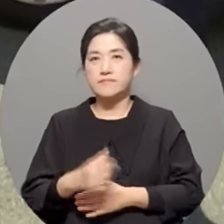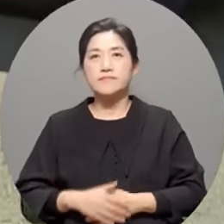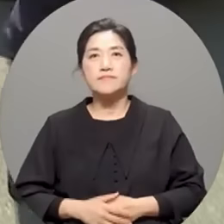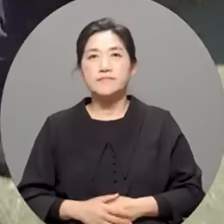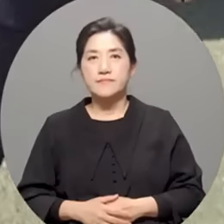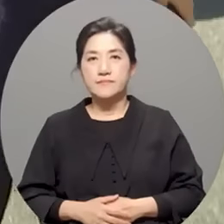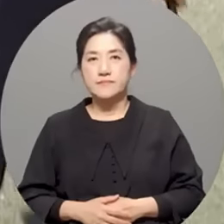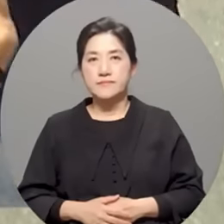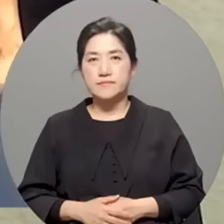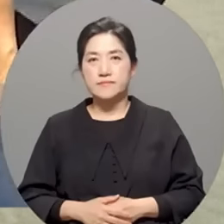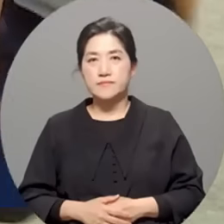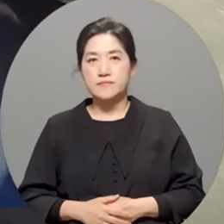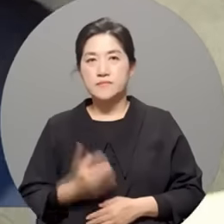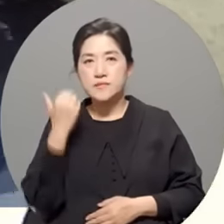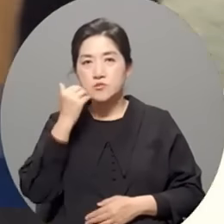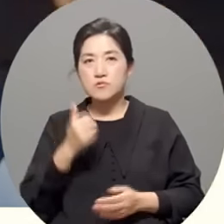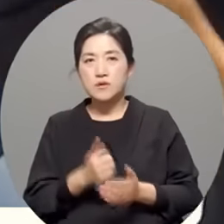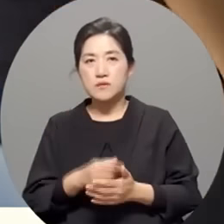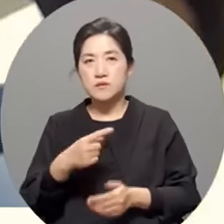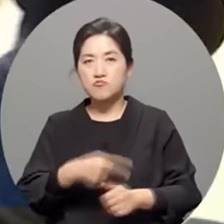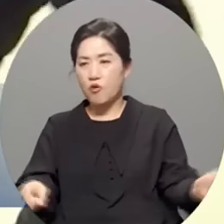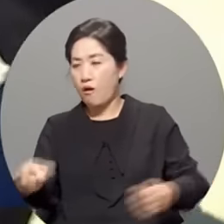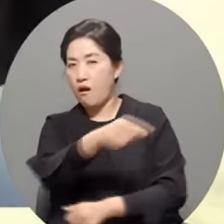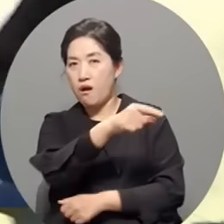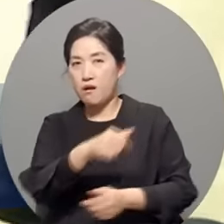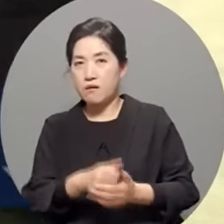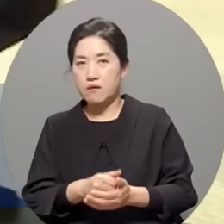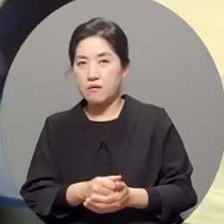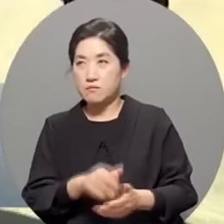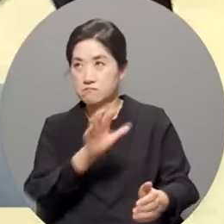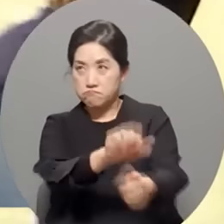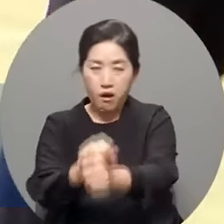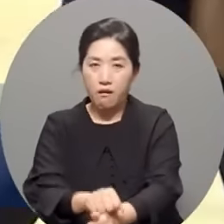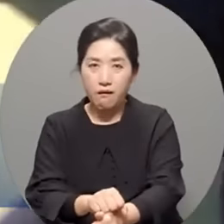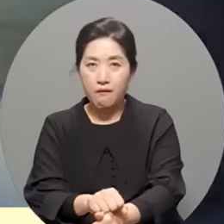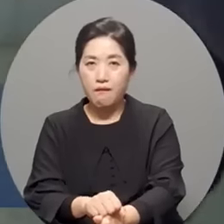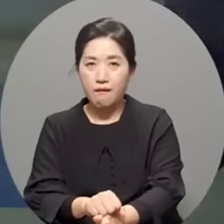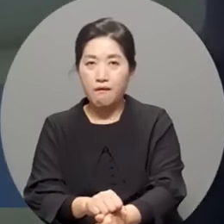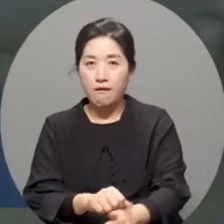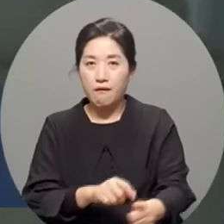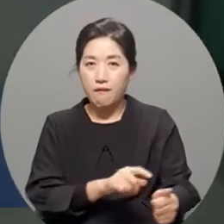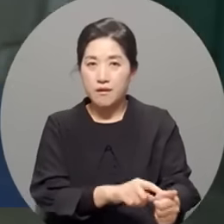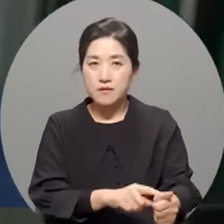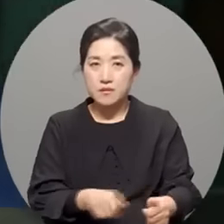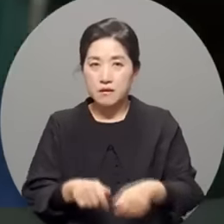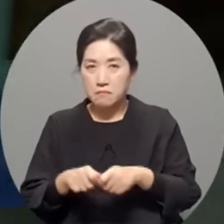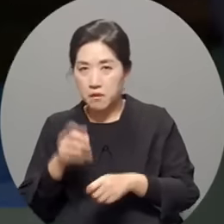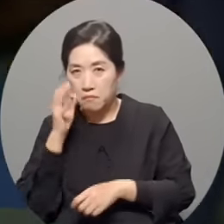만들기에 나선 것 아니냐는 의구심이 제기되는 이유입니다. (인터뷰) 누가 이제 쟤 죽여, 그러니까 덥석 입건부터 한 거예요.